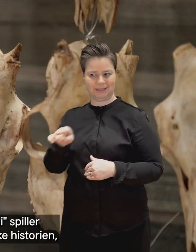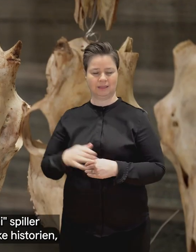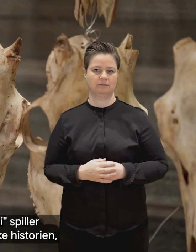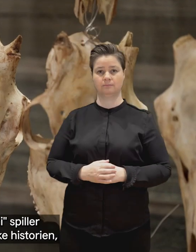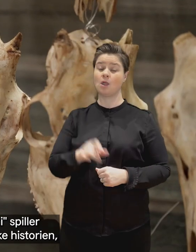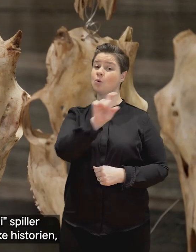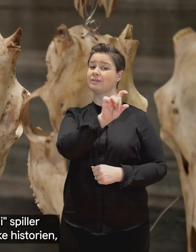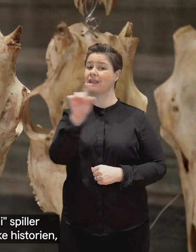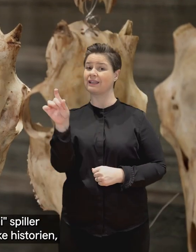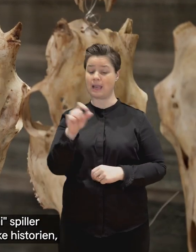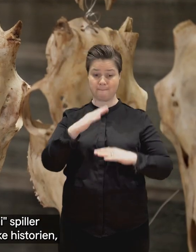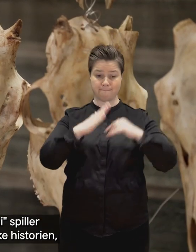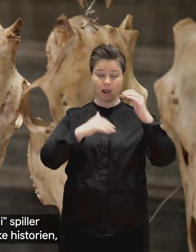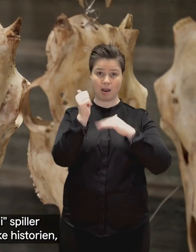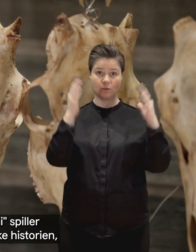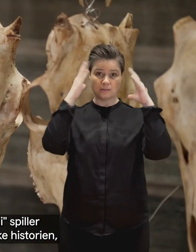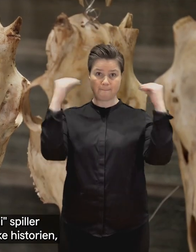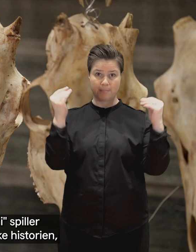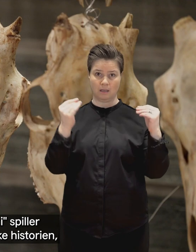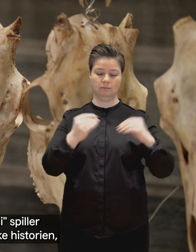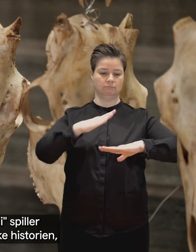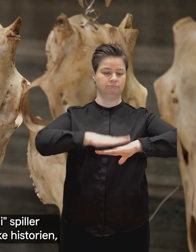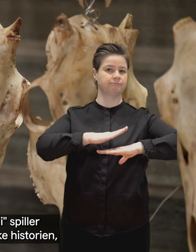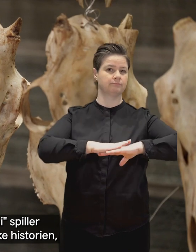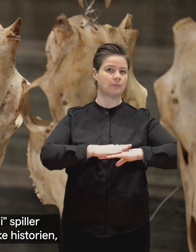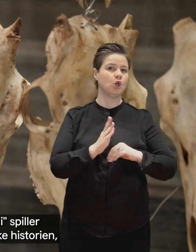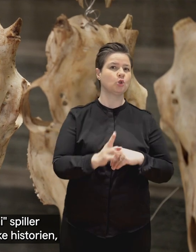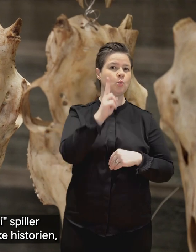Tittelen "Pile o’Sápmi" spiller på den nord-amerikanske historien,